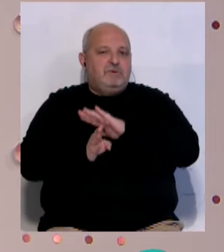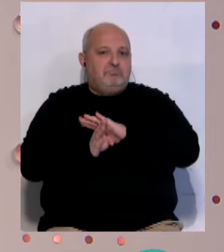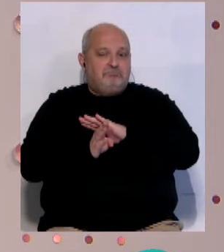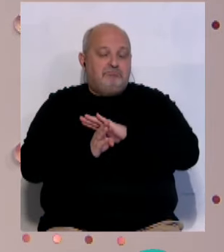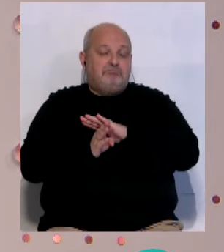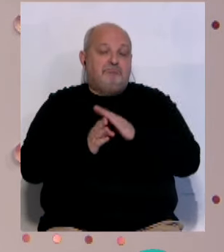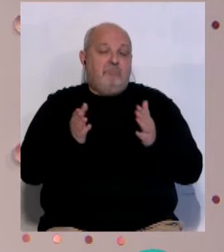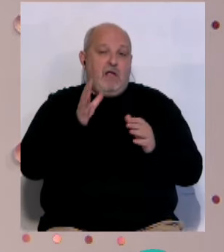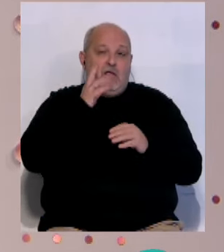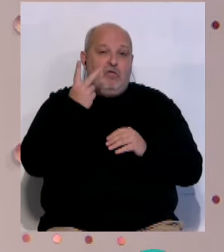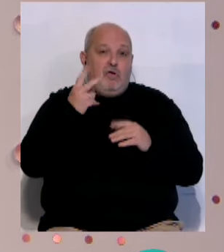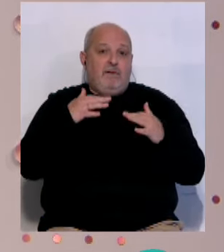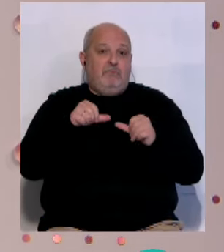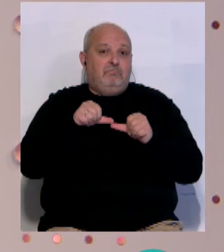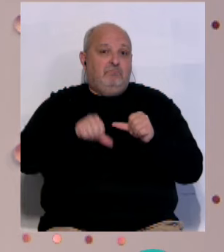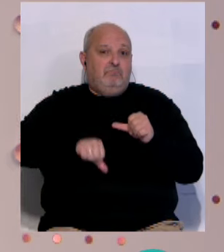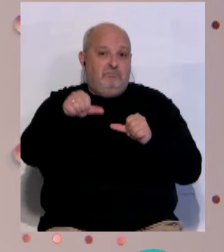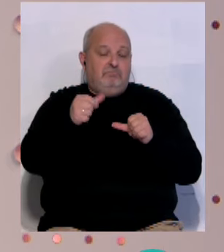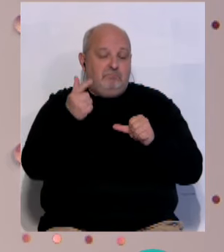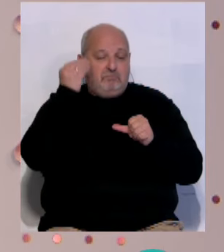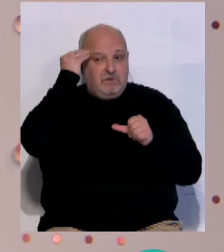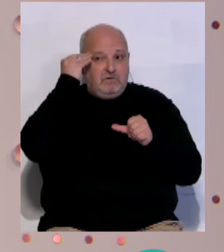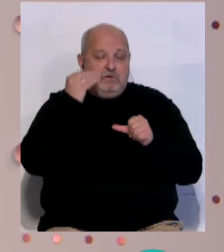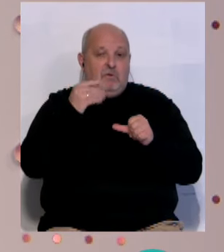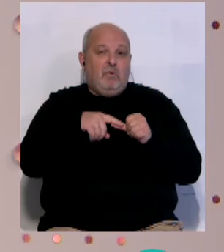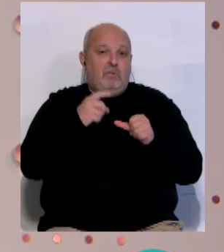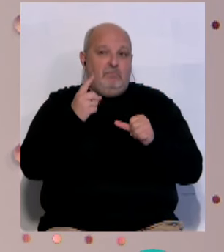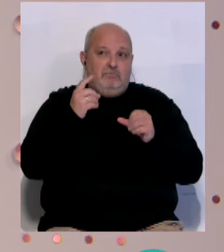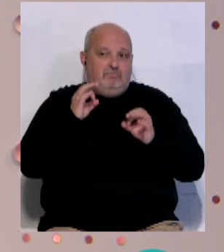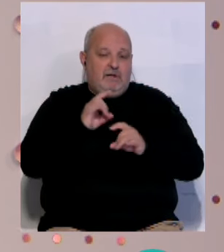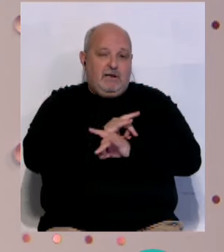que le vienen ahora dos partidos en los que pienso que se las va a jugar todas todas Más allá de toda